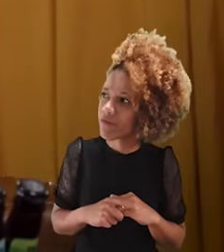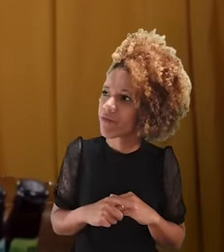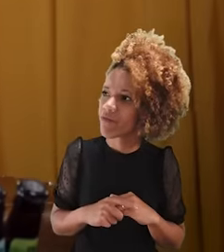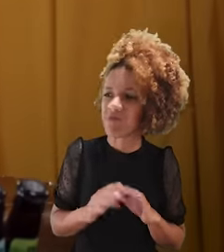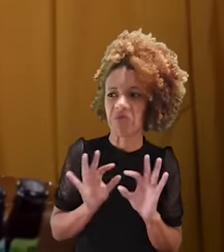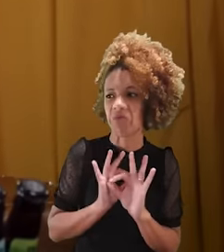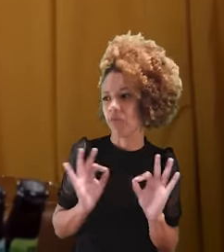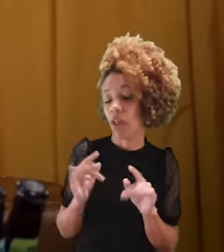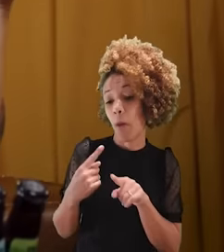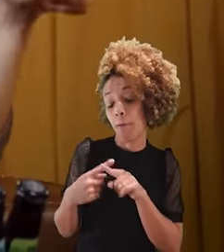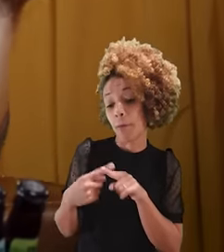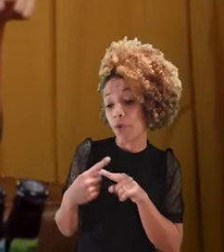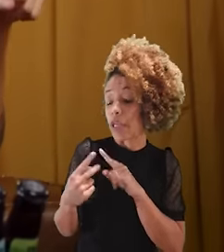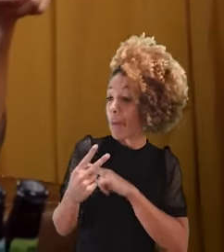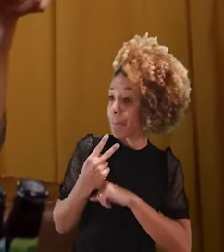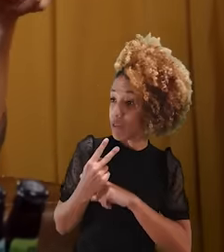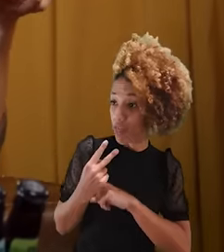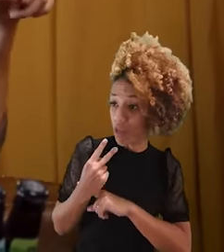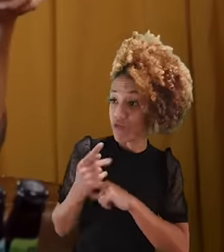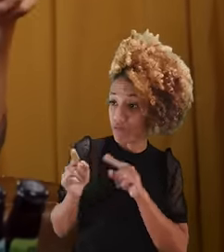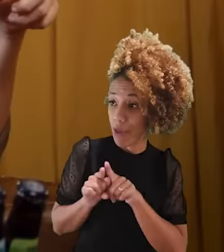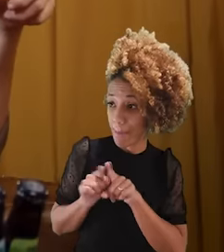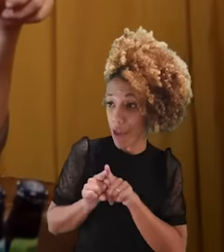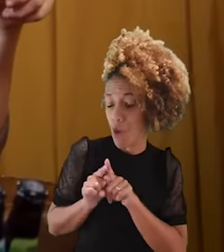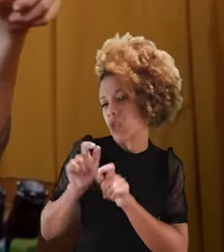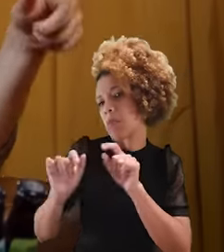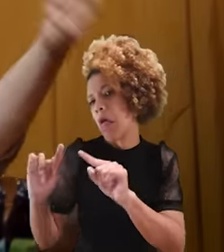exigente o que eu acho também que me protege quando as pessoas criticam porque eu sou tão